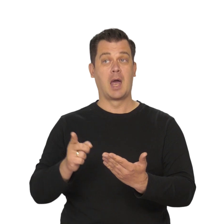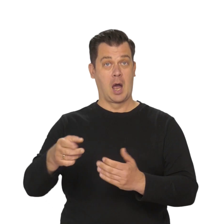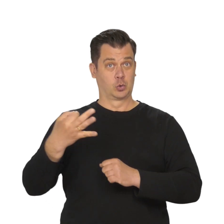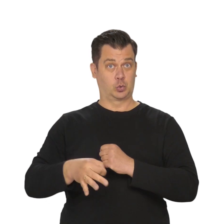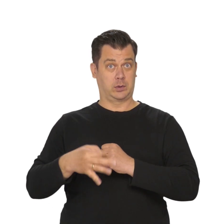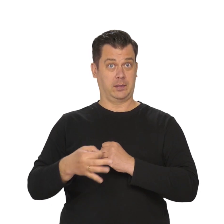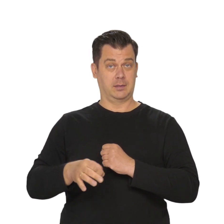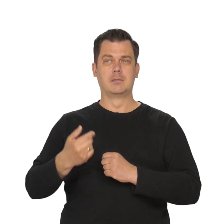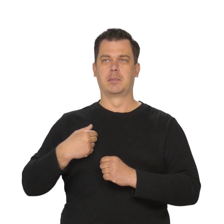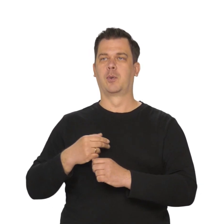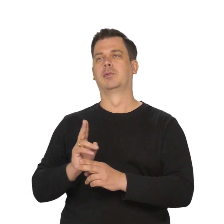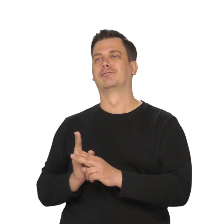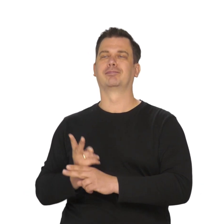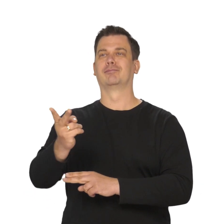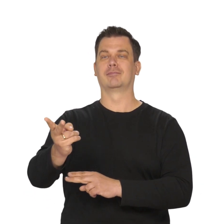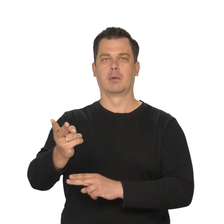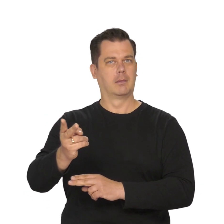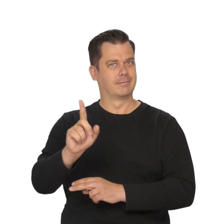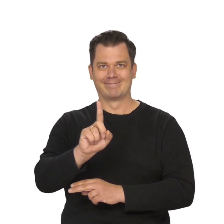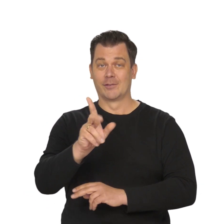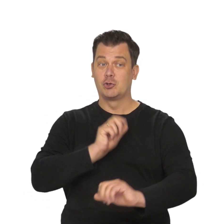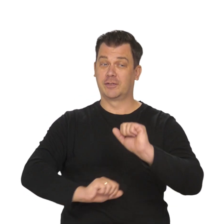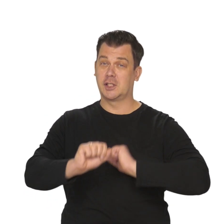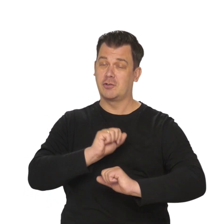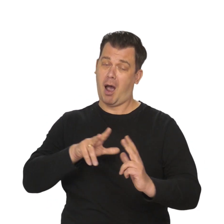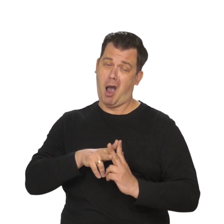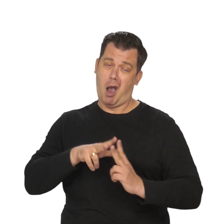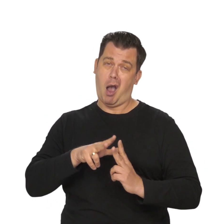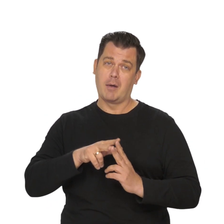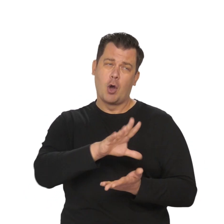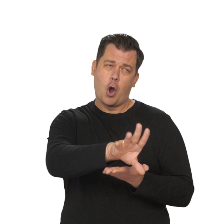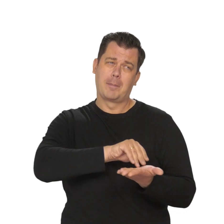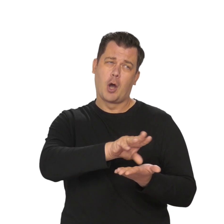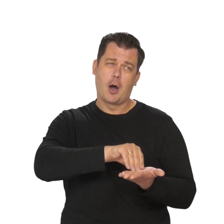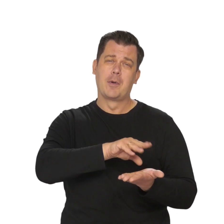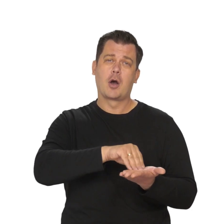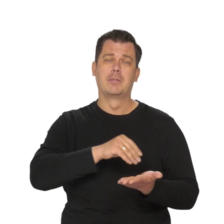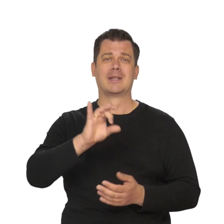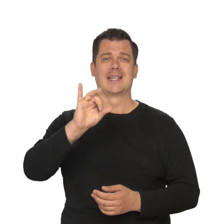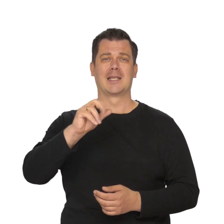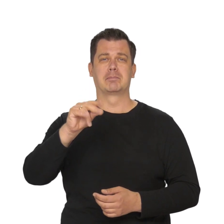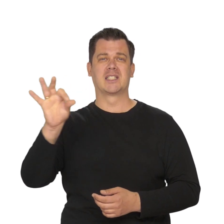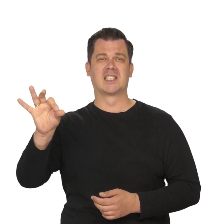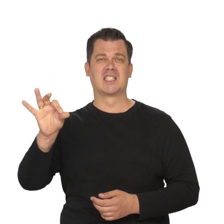Zanim jednak student mógł przejść do tego etapu, musiał ćwiczyć, kopiując z „gipsów”,